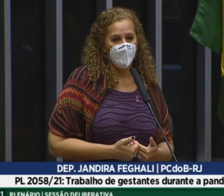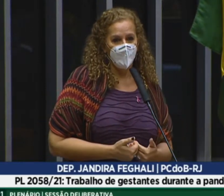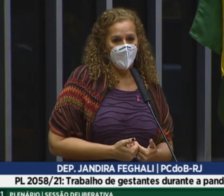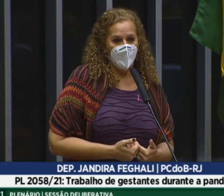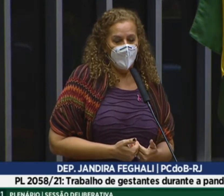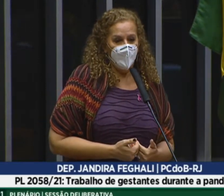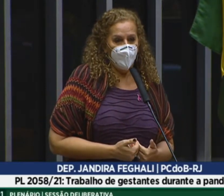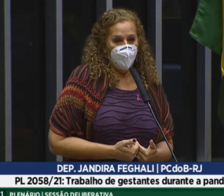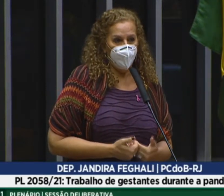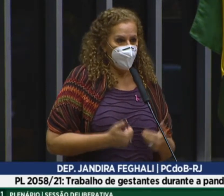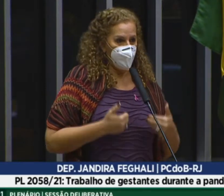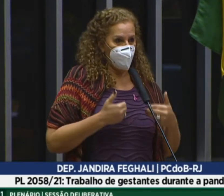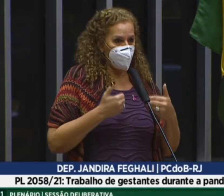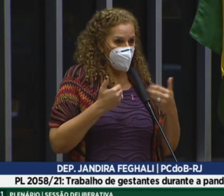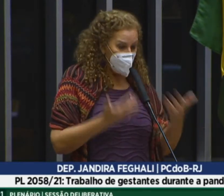ISSO LEVOU AS NOSSAS , EU FIZ LEI, INCLUSIVE, APROVADA POR